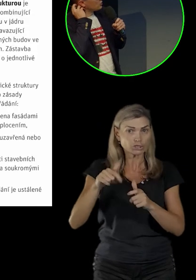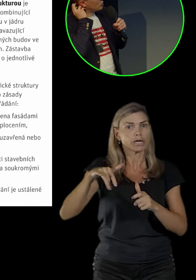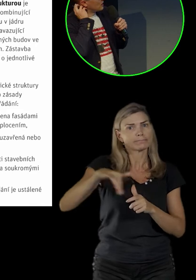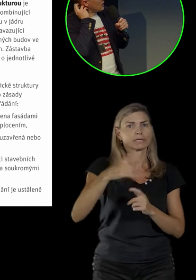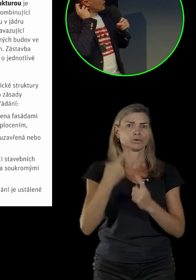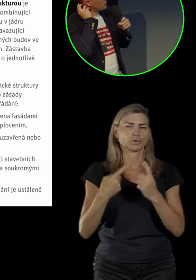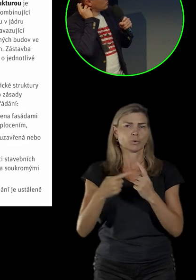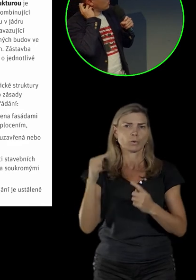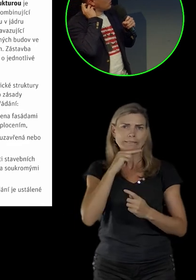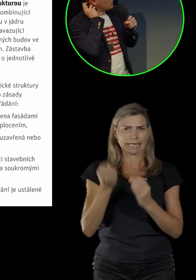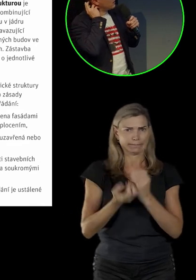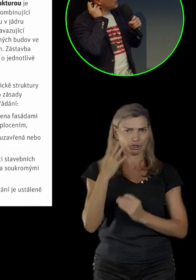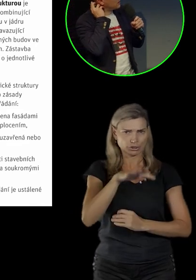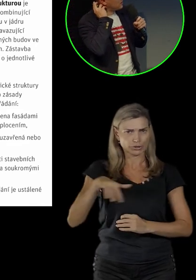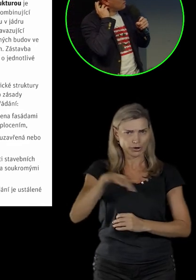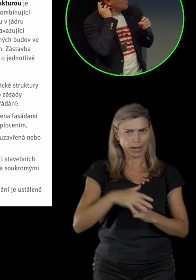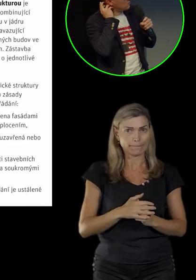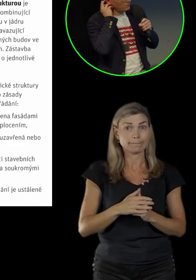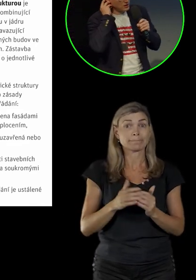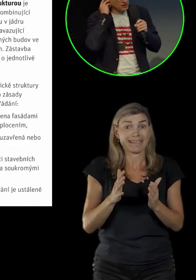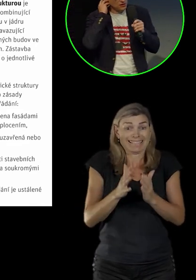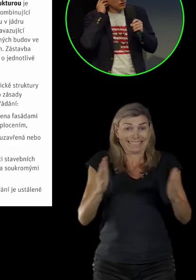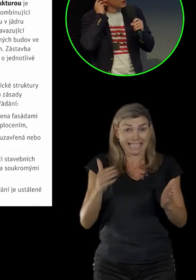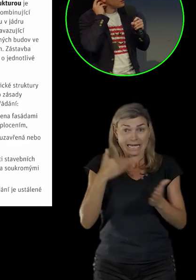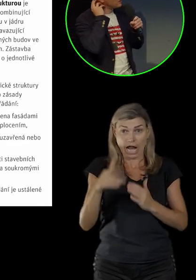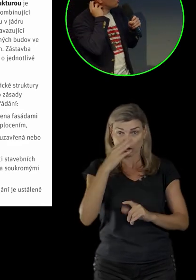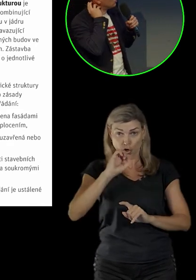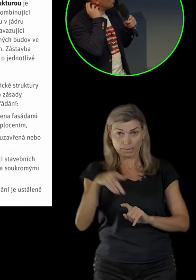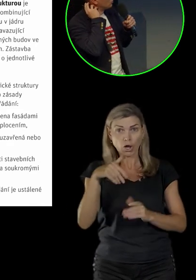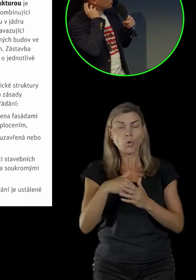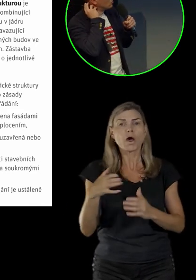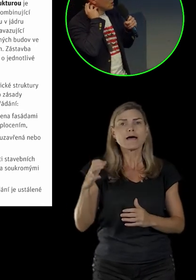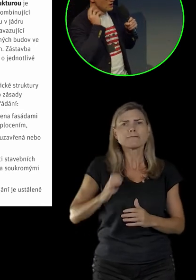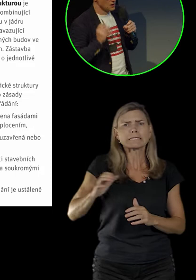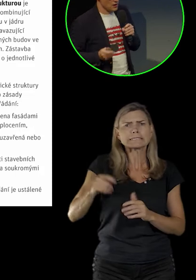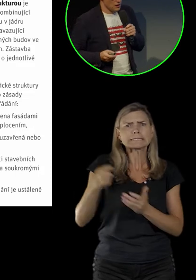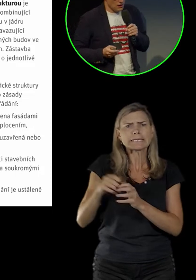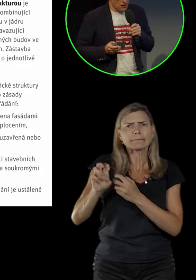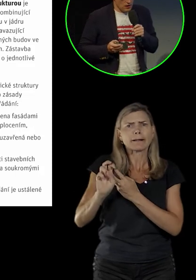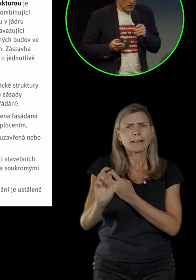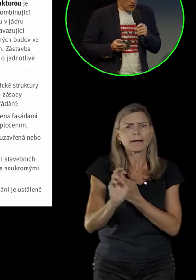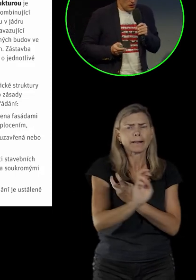Toto jsou vesnice v Praze. Lokality s vesnickou strukturou.